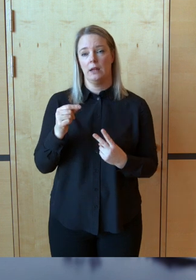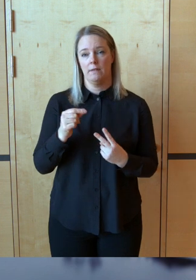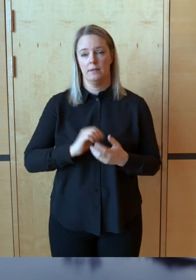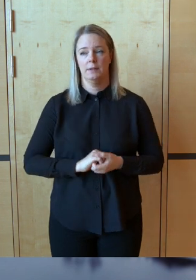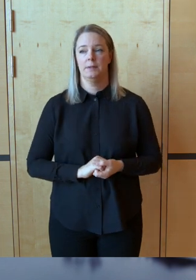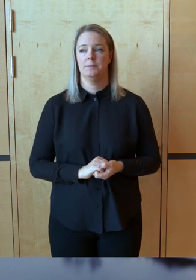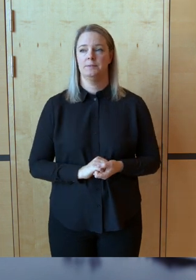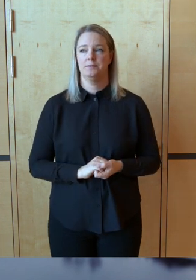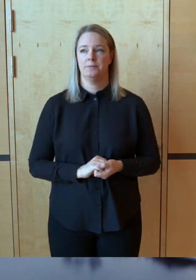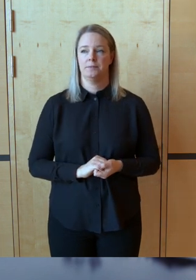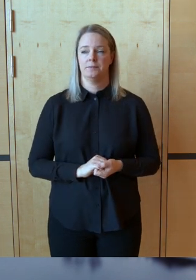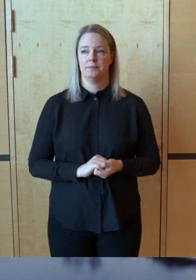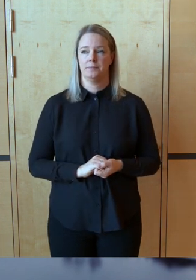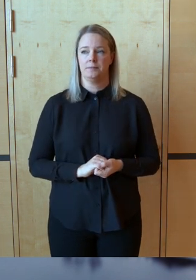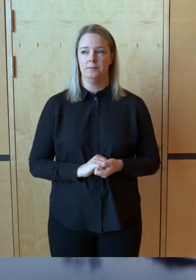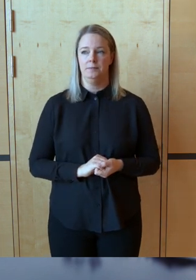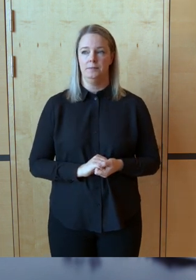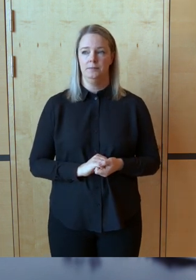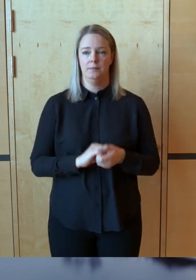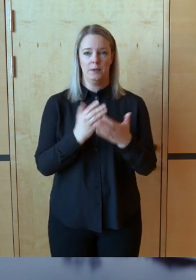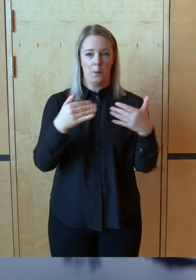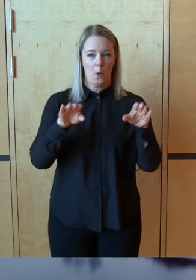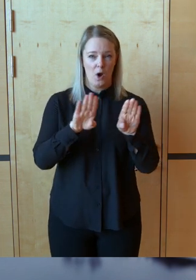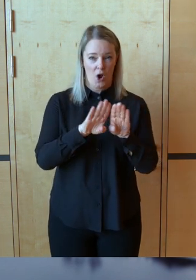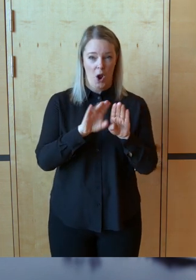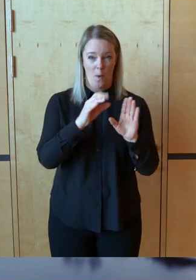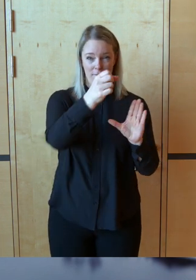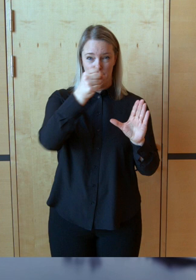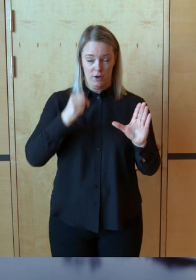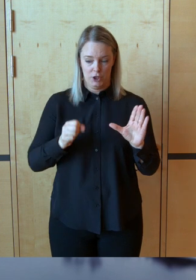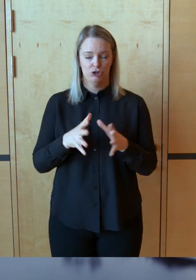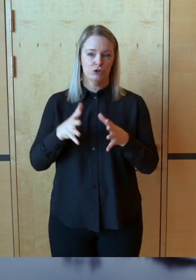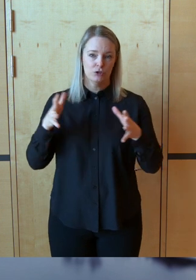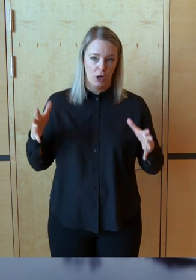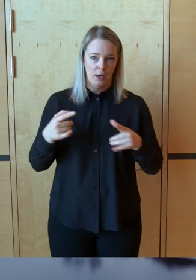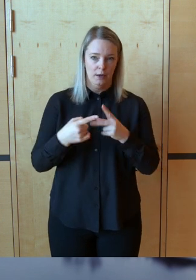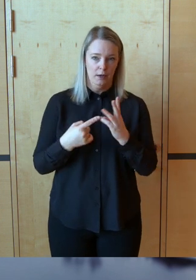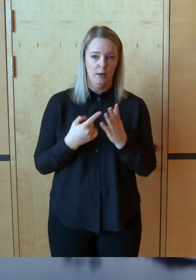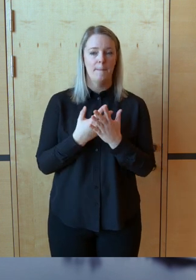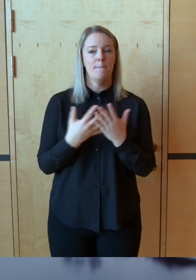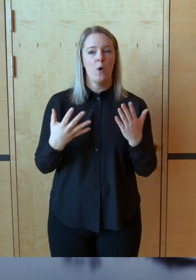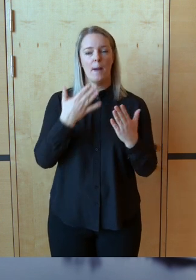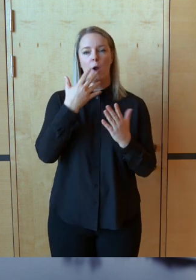Och Lokalerna blir större Det finns många olika saker som talar för En flytt